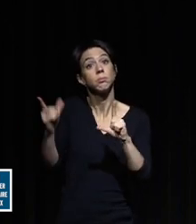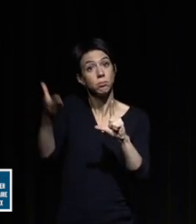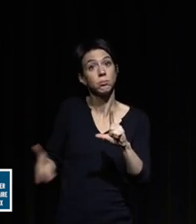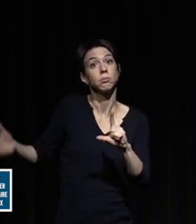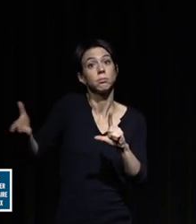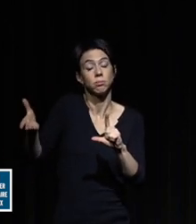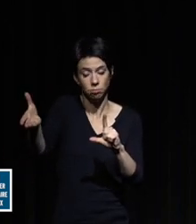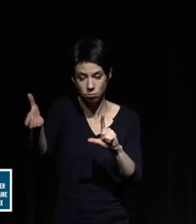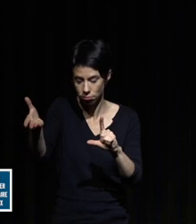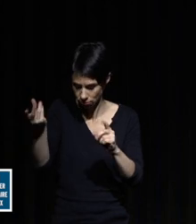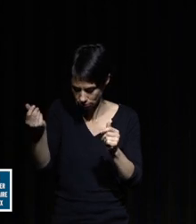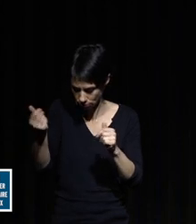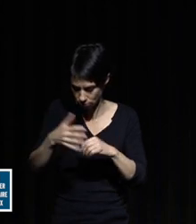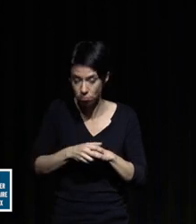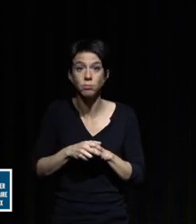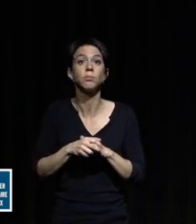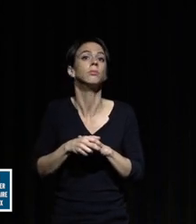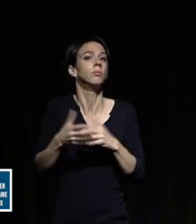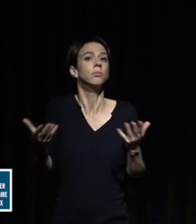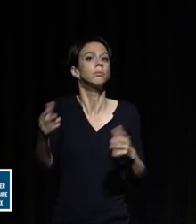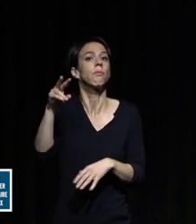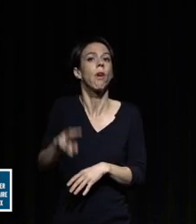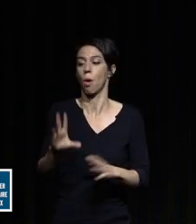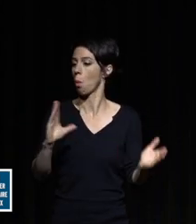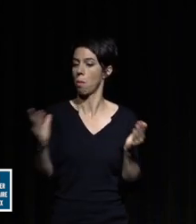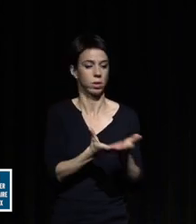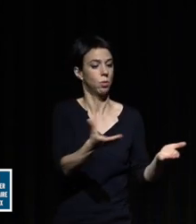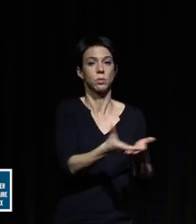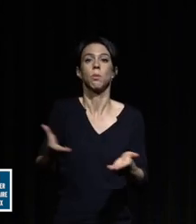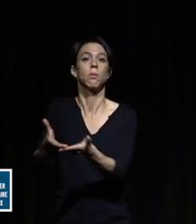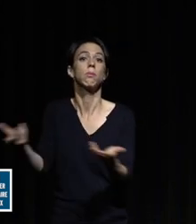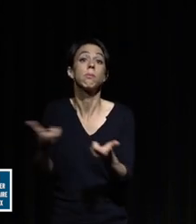contraire de prendre un médicament que de se faire opéré par un chirurgien c'est dommage